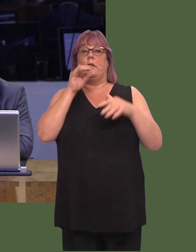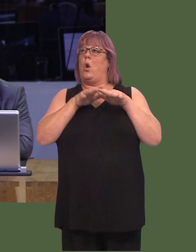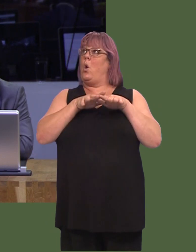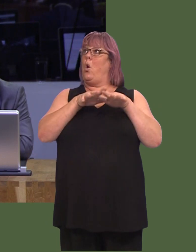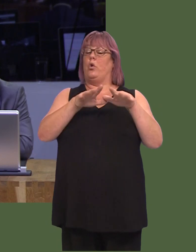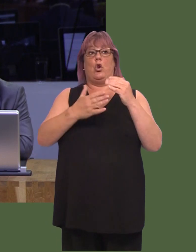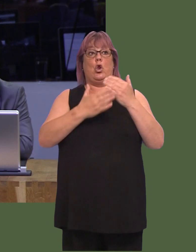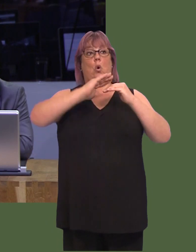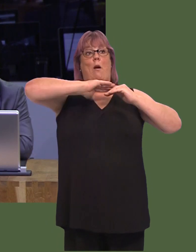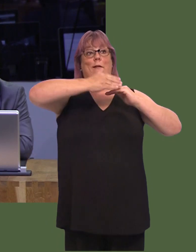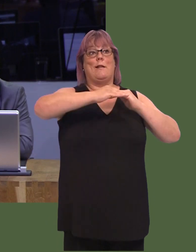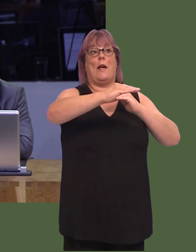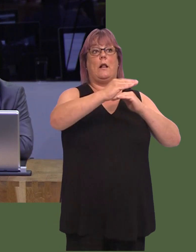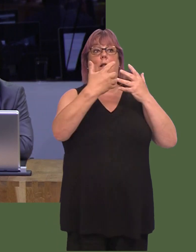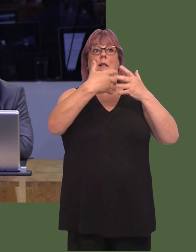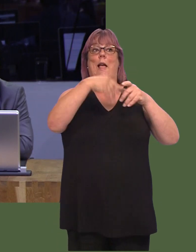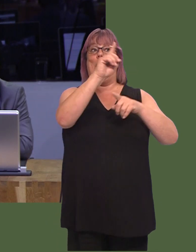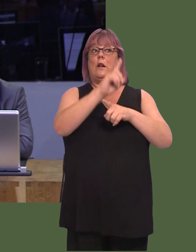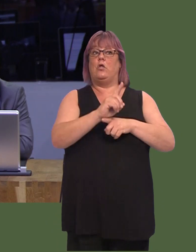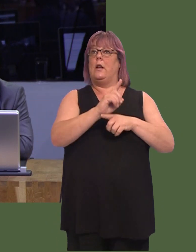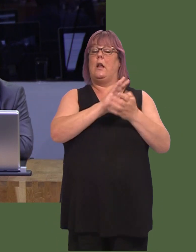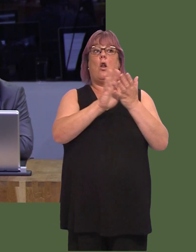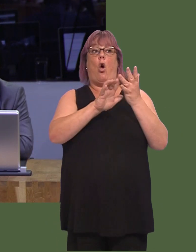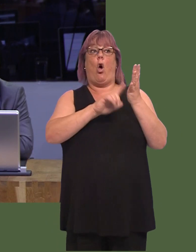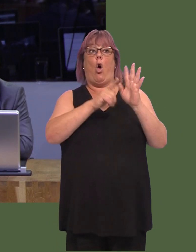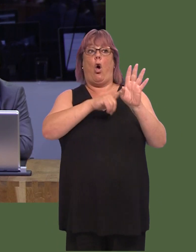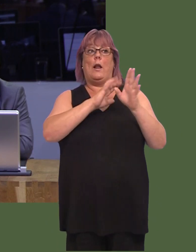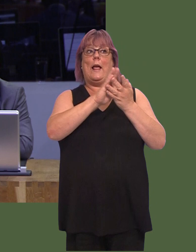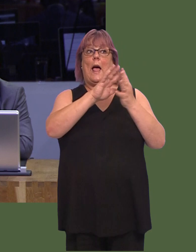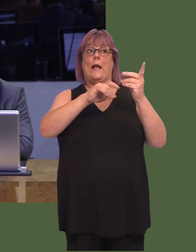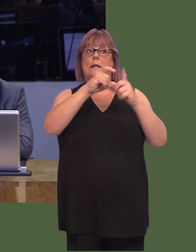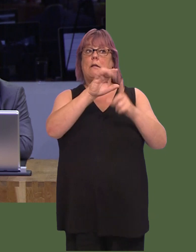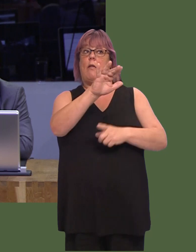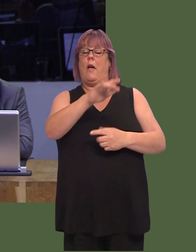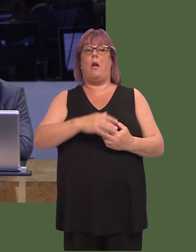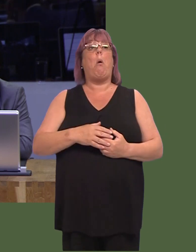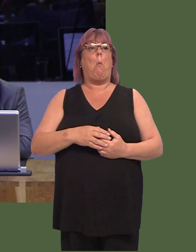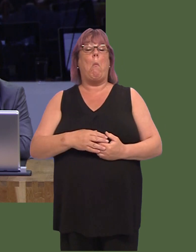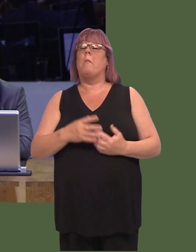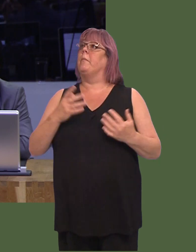Y cwestiwn sy'n codi yw: a yw'r £200 miliwn roeddech chi fel Llywodraeth wedi'i neilltuo